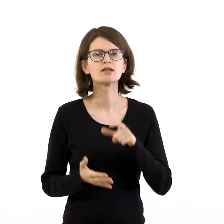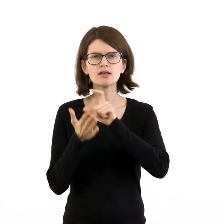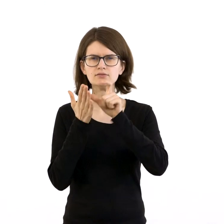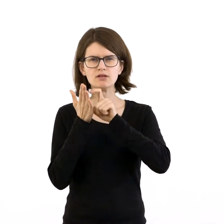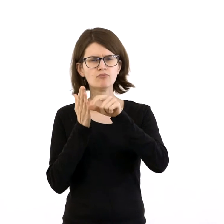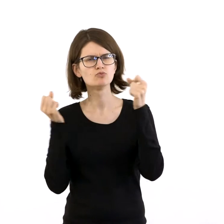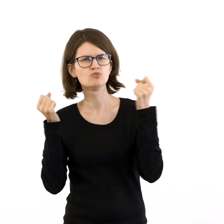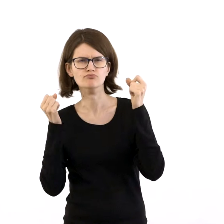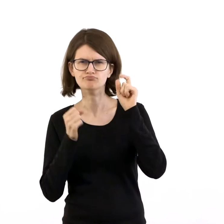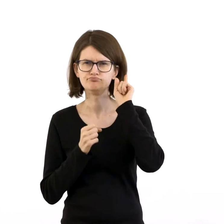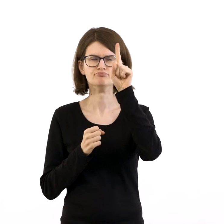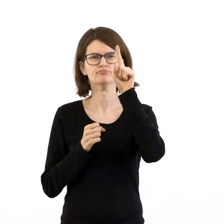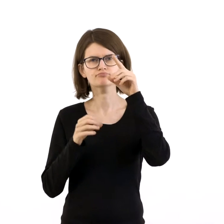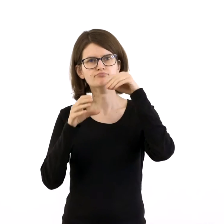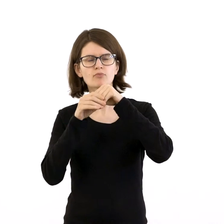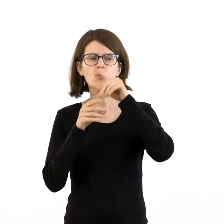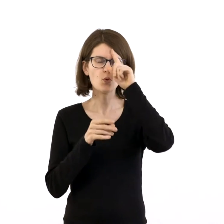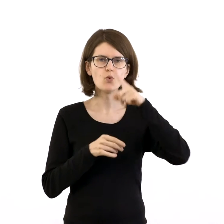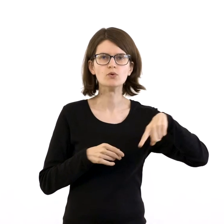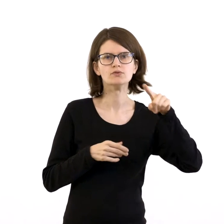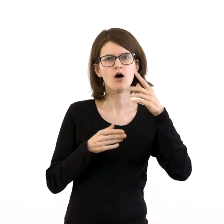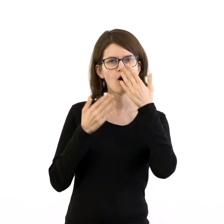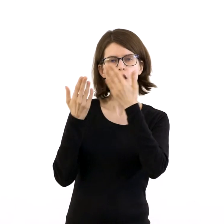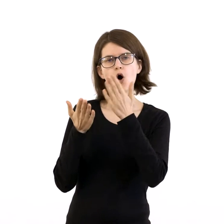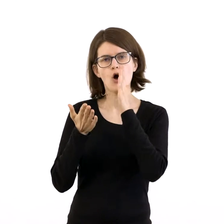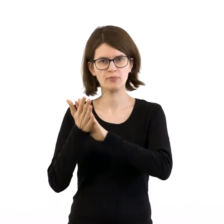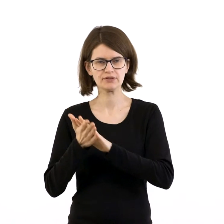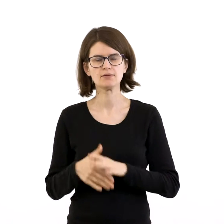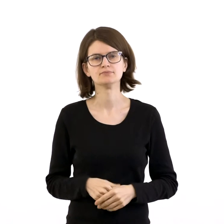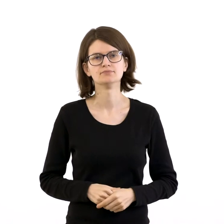Instagram jest jednym z najpopularniejszych portali społecznościowych, które mają wpływ na opinie publiczne.